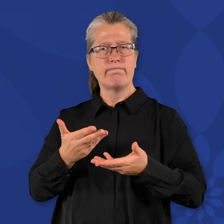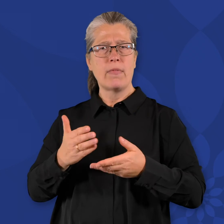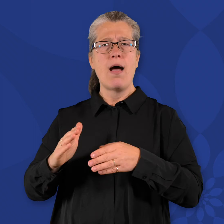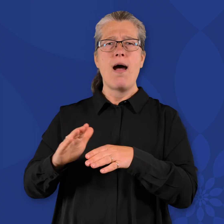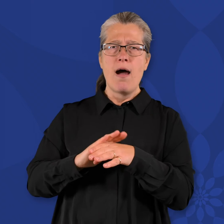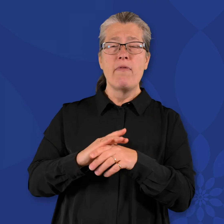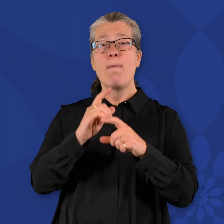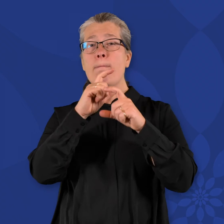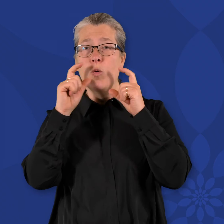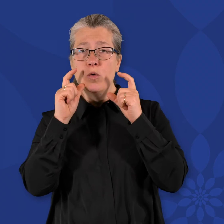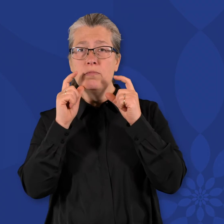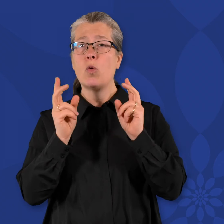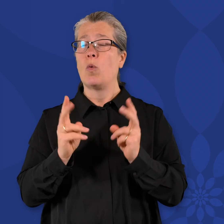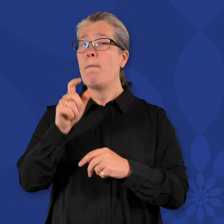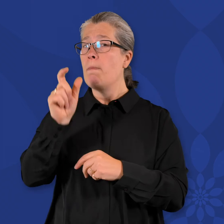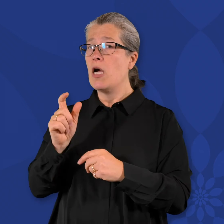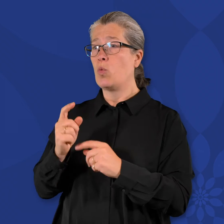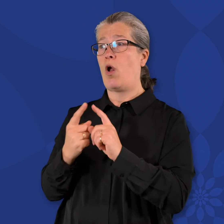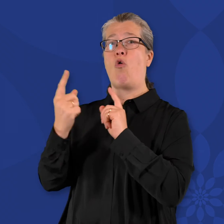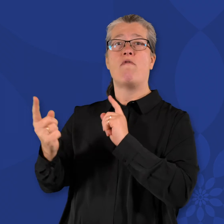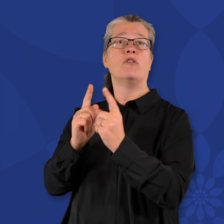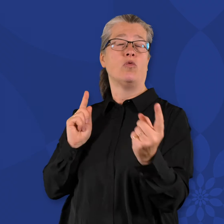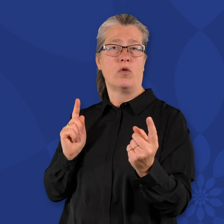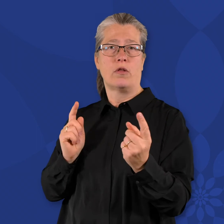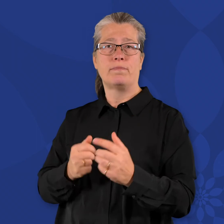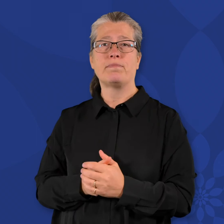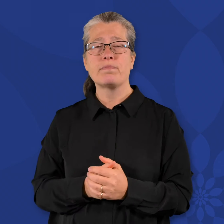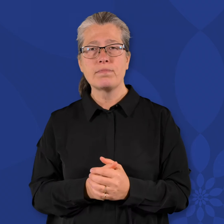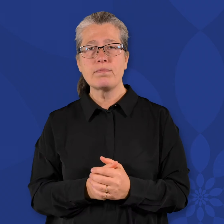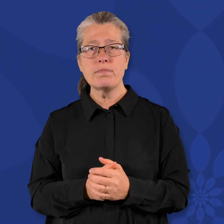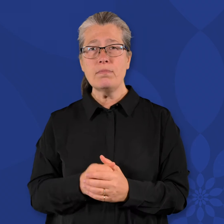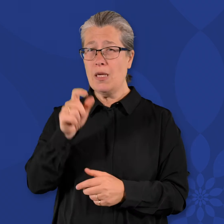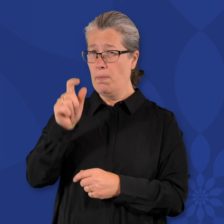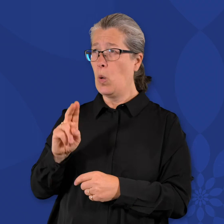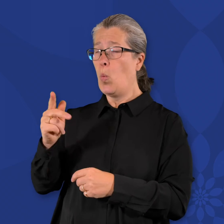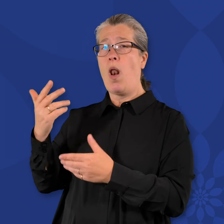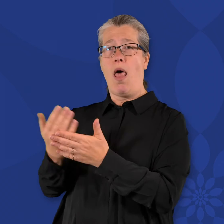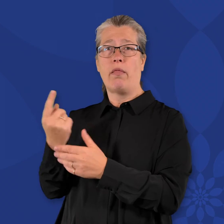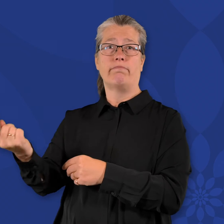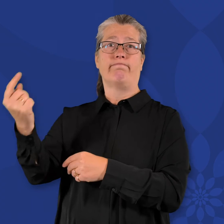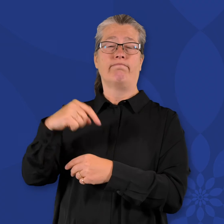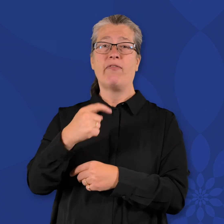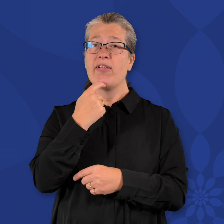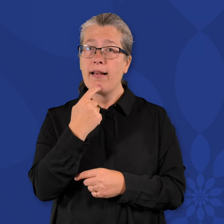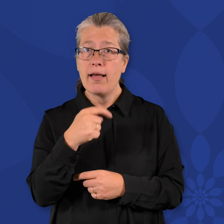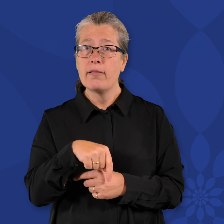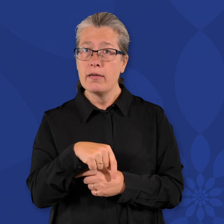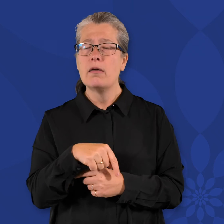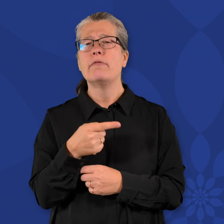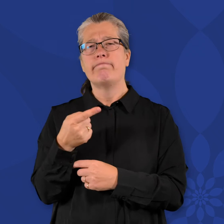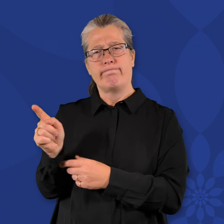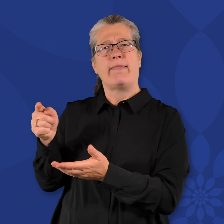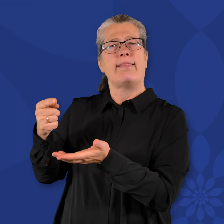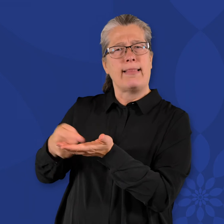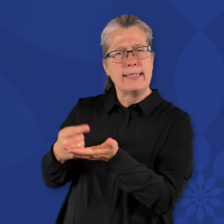såsom att använda munskydd och hålla säkerhets- avstånd, att personer som anländer från utlandet -